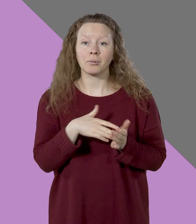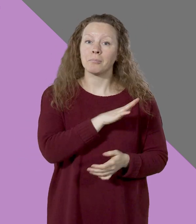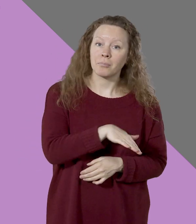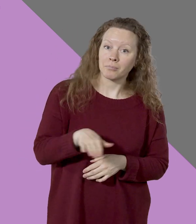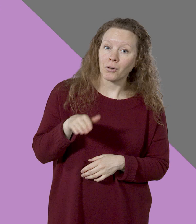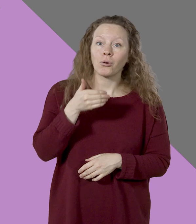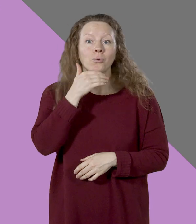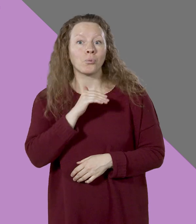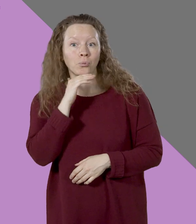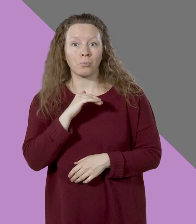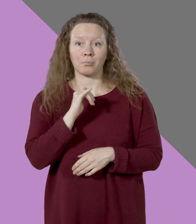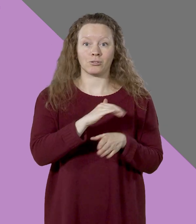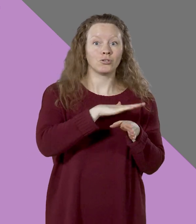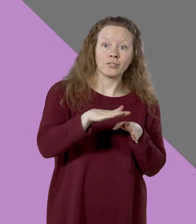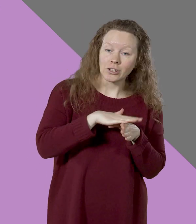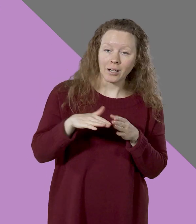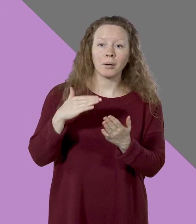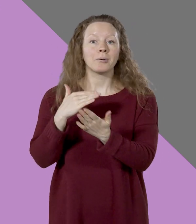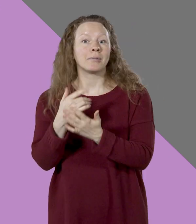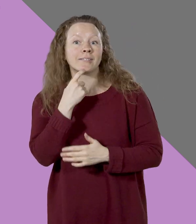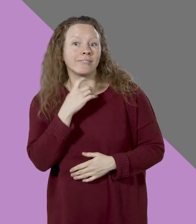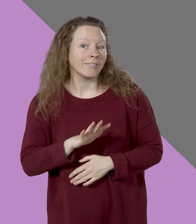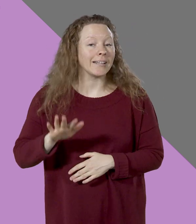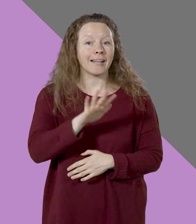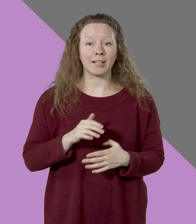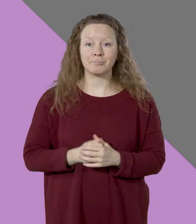för barn och unga i Jyväskyläområdet och Mellersta Finland.